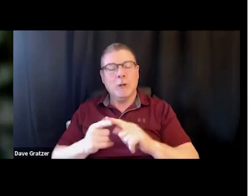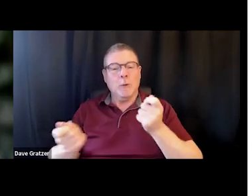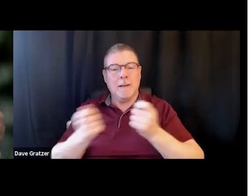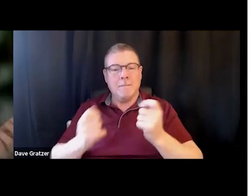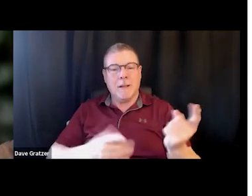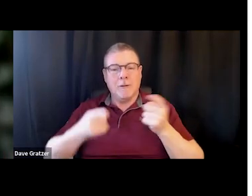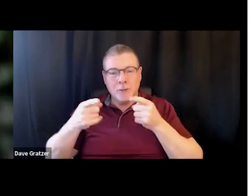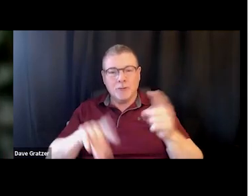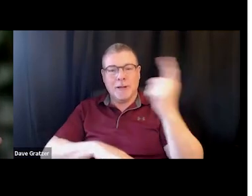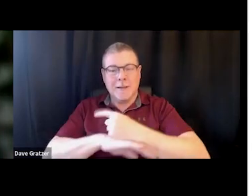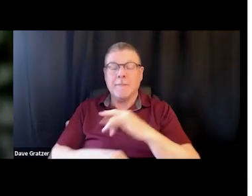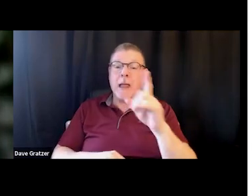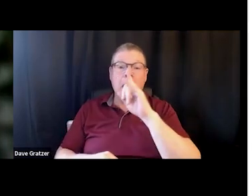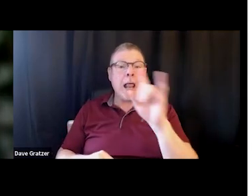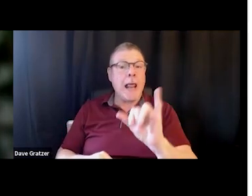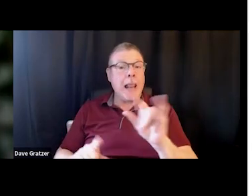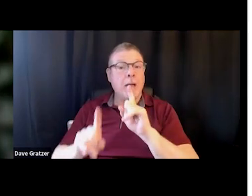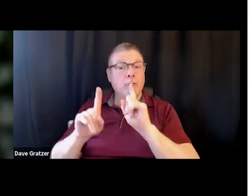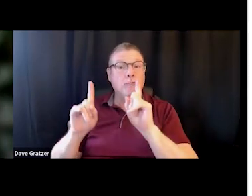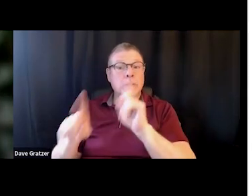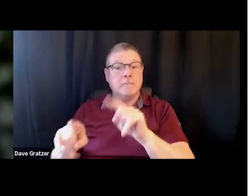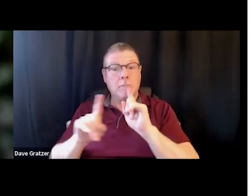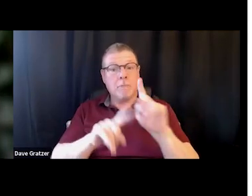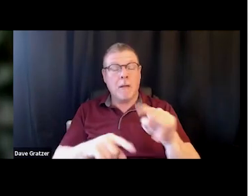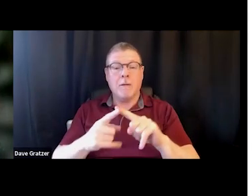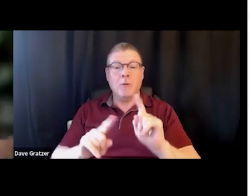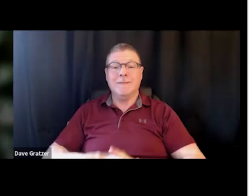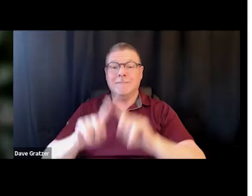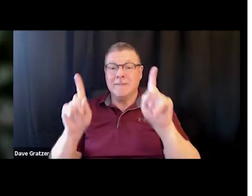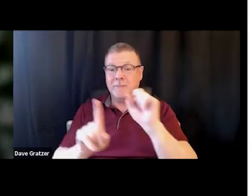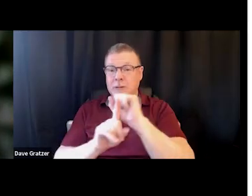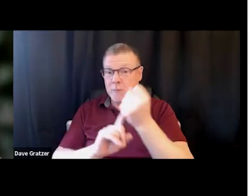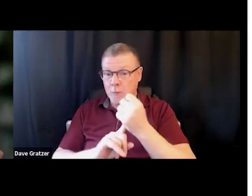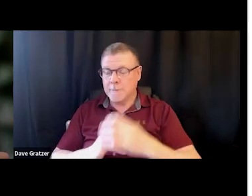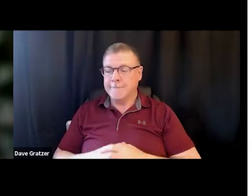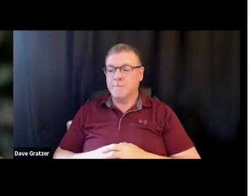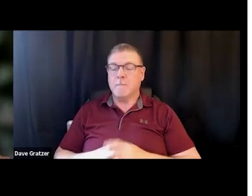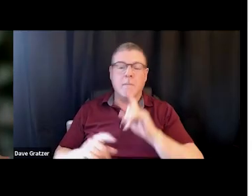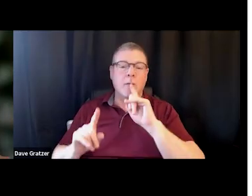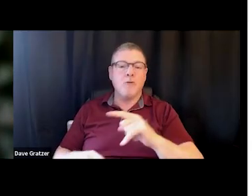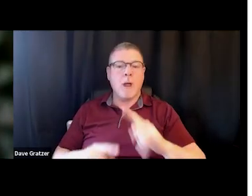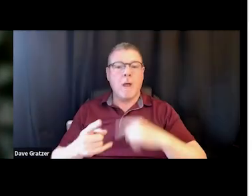como responder a diferentes situaciones, responder cuando se sienten estresados,